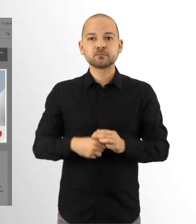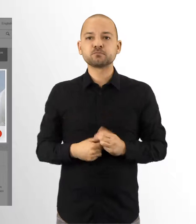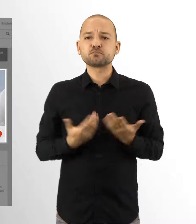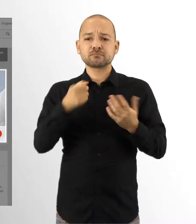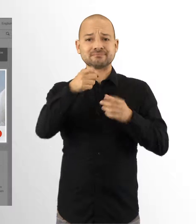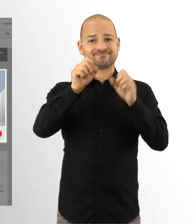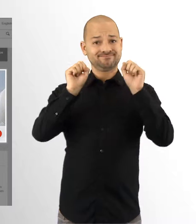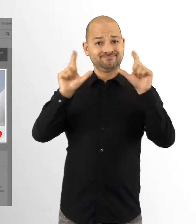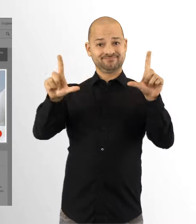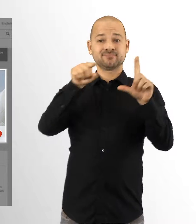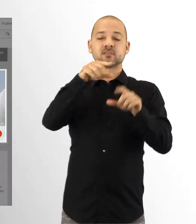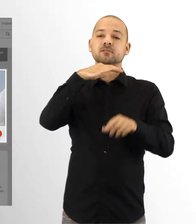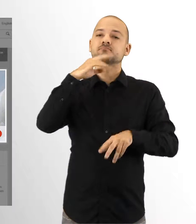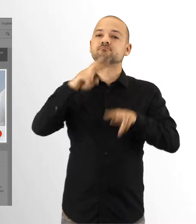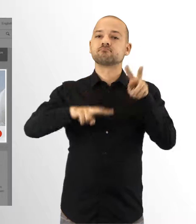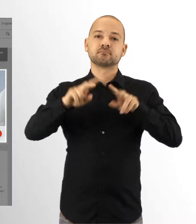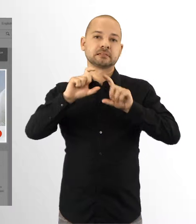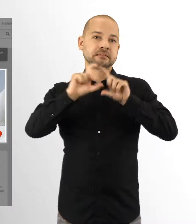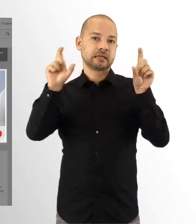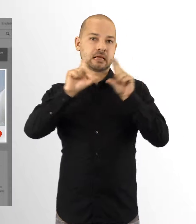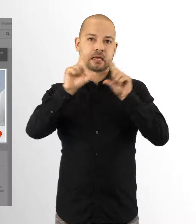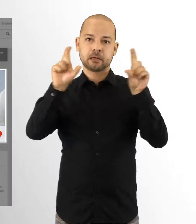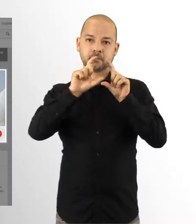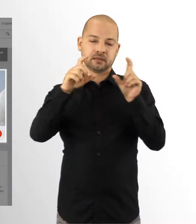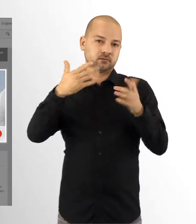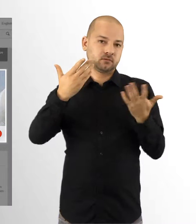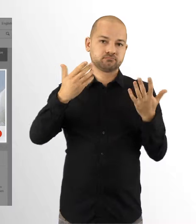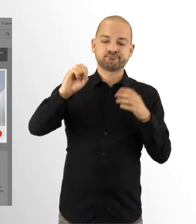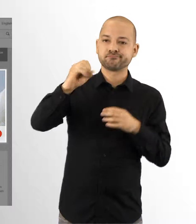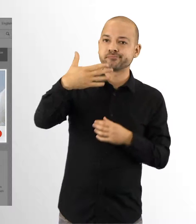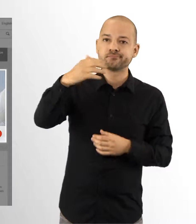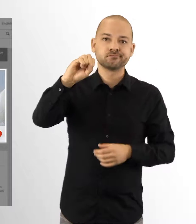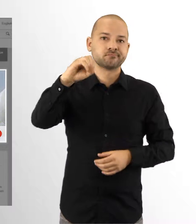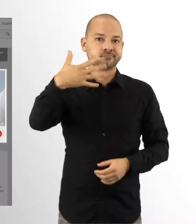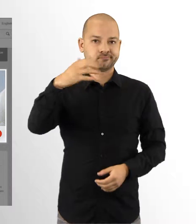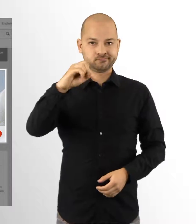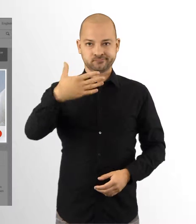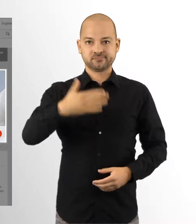Die Bühne kann auch mehrere Themen enthalten.